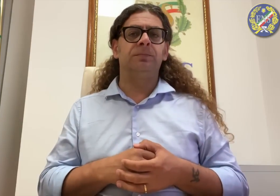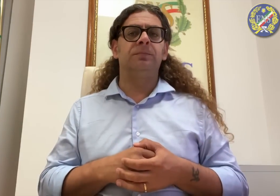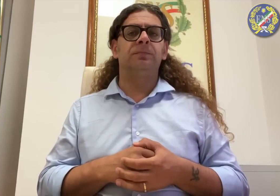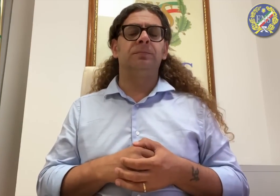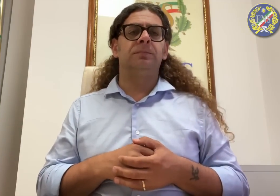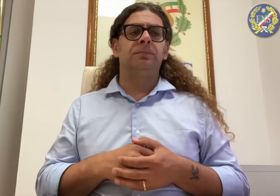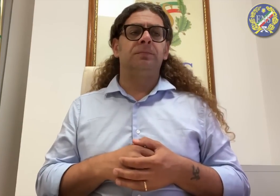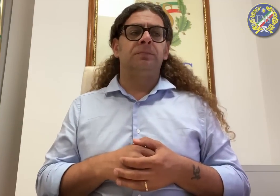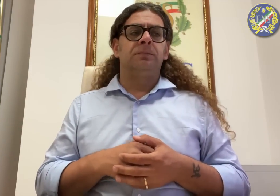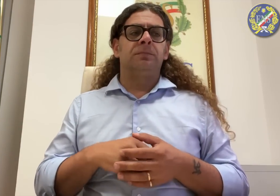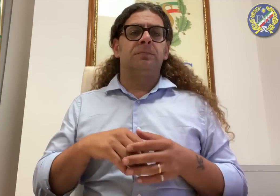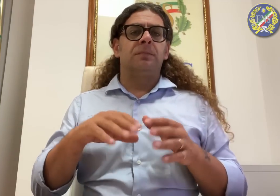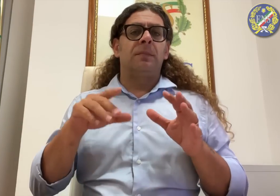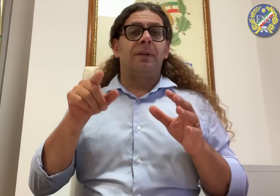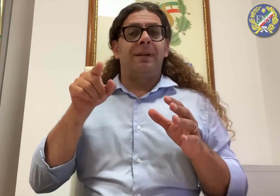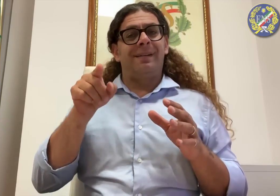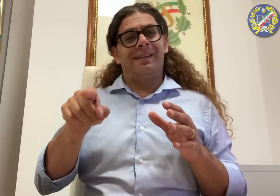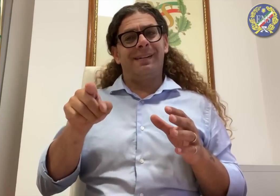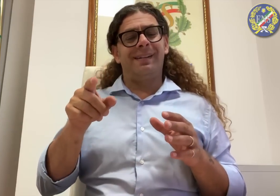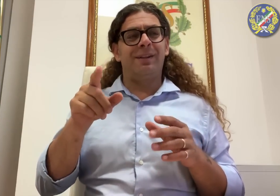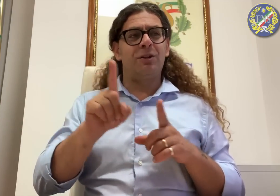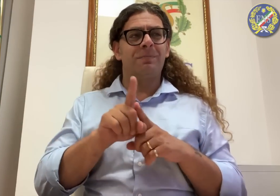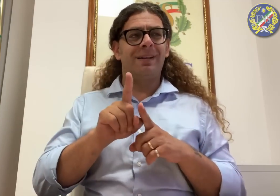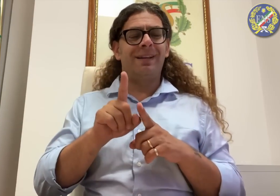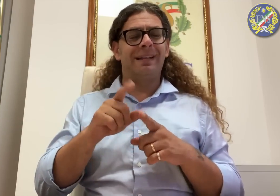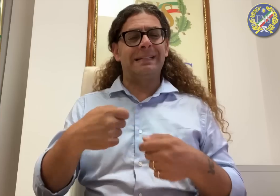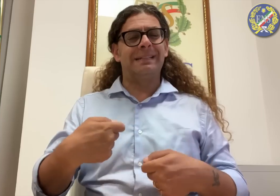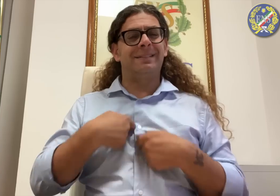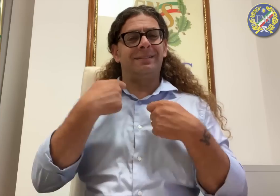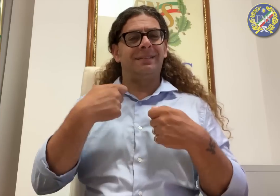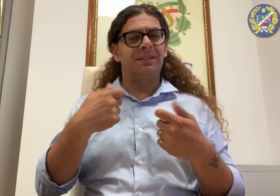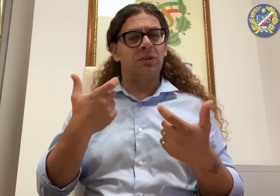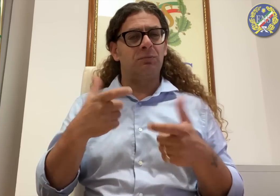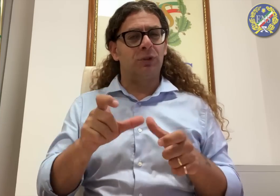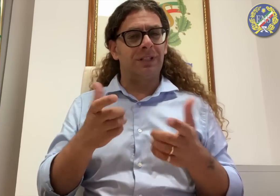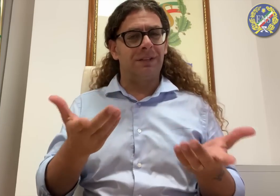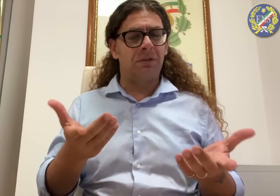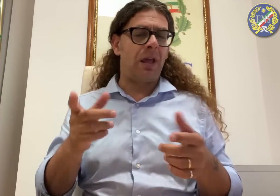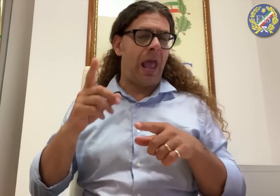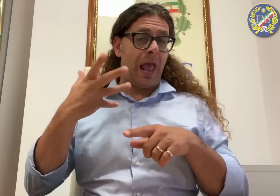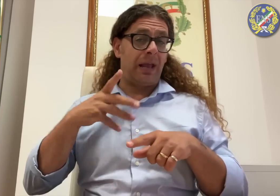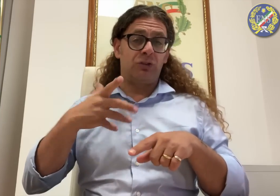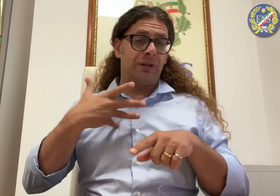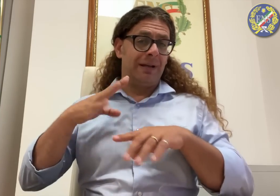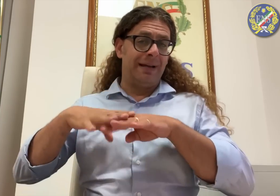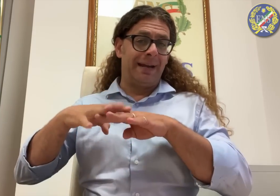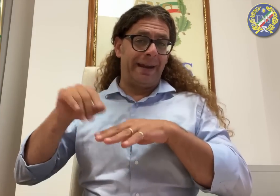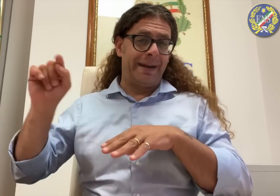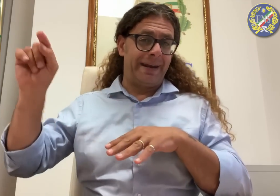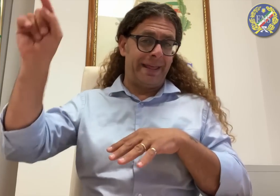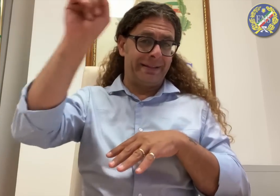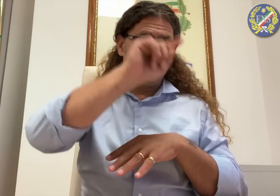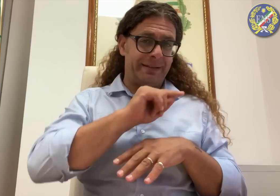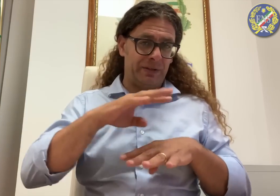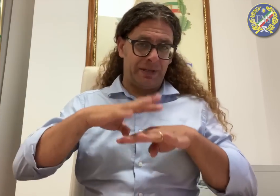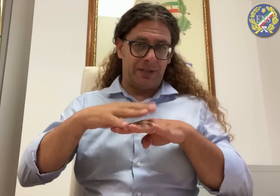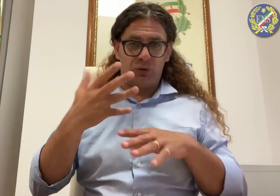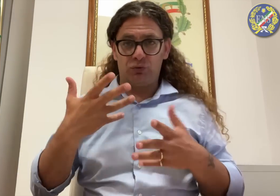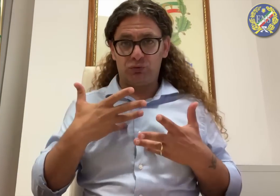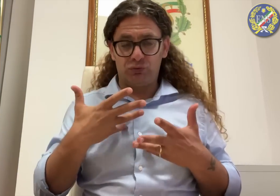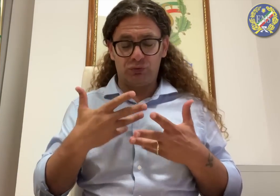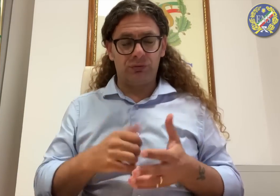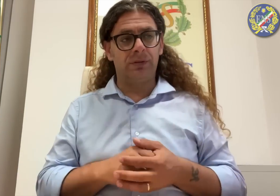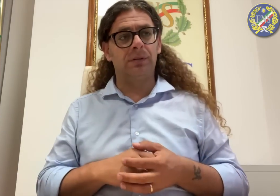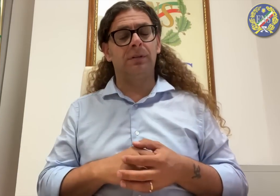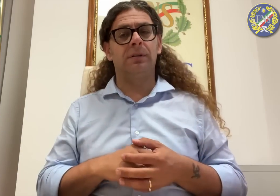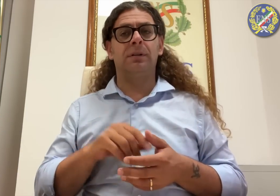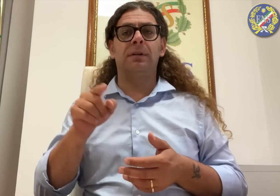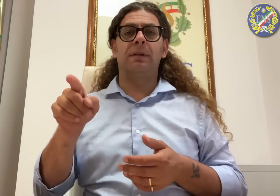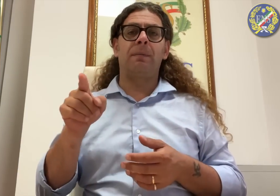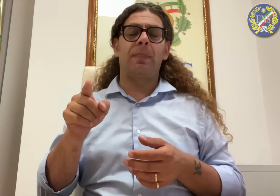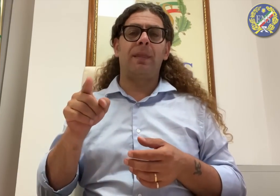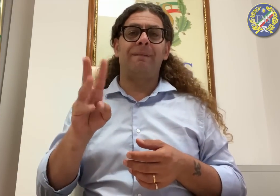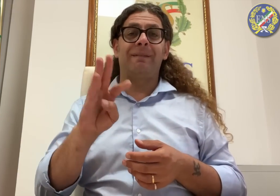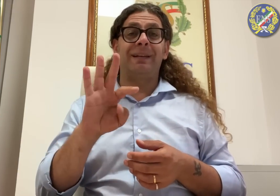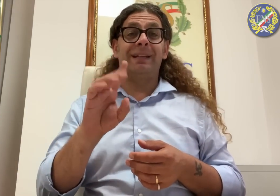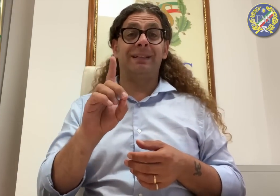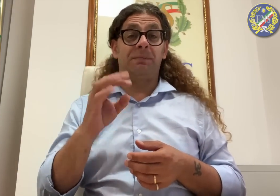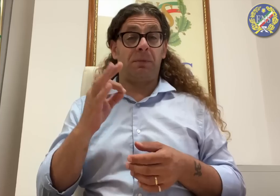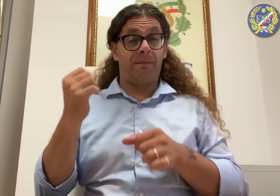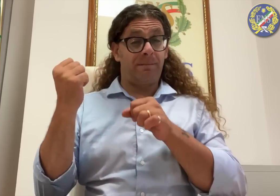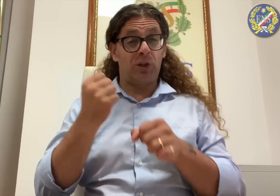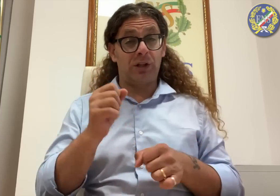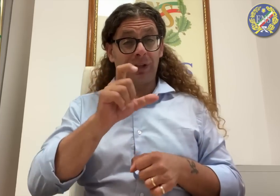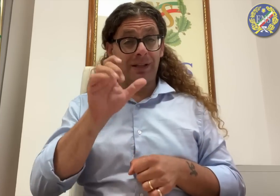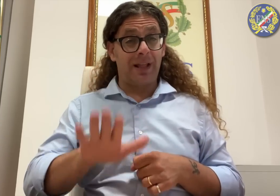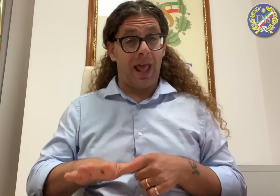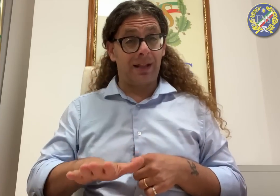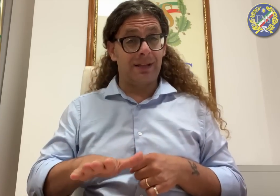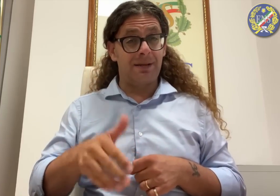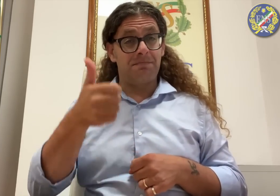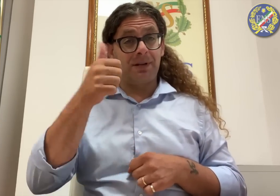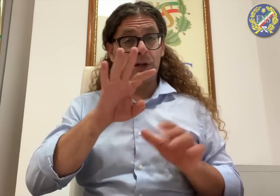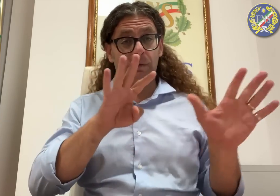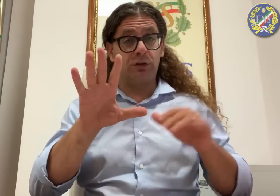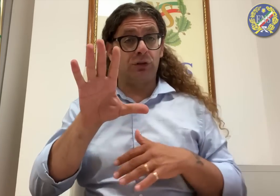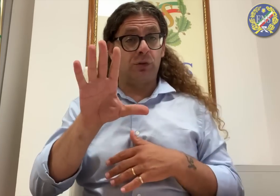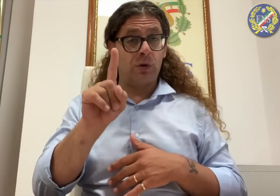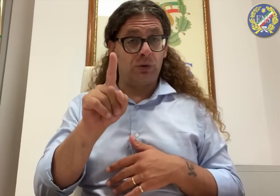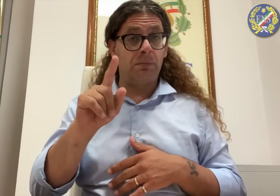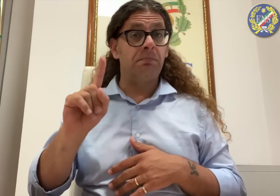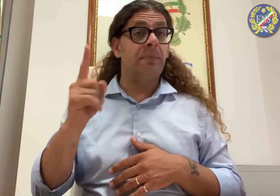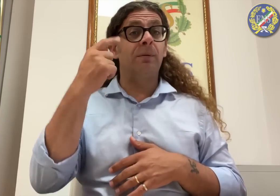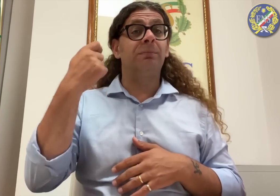La mia candidatura è scaturita da una serie di motivi, è importante dire che c’è una rete di collaborazioni, la WFD è stata fondata in Italia nel 1951,